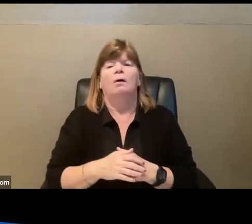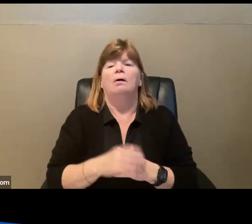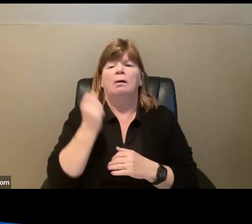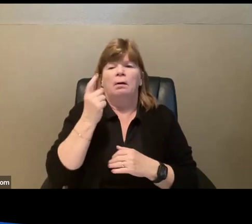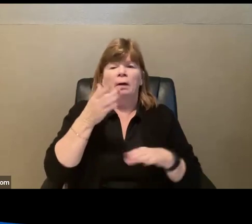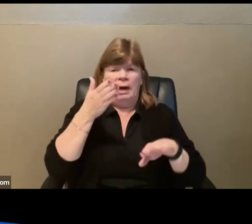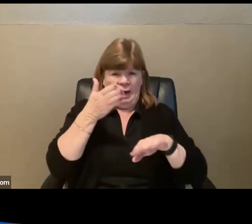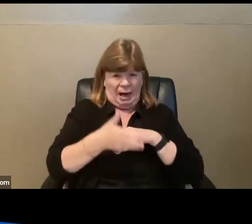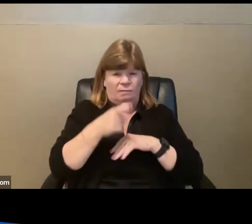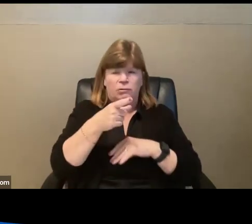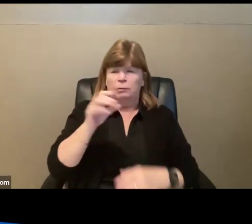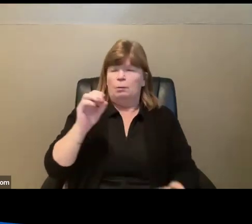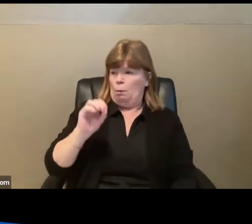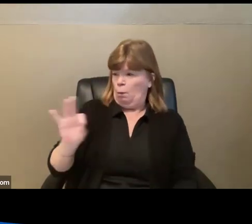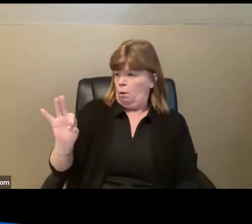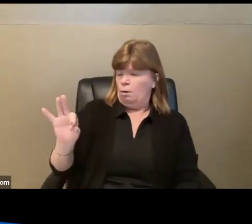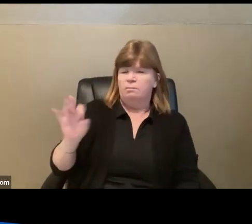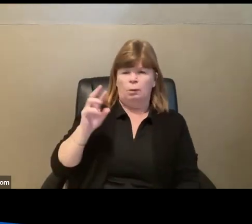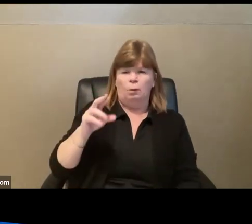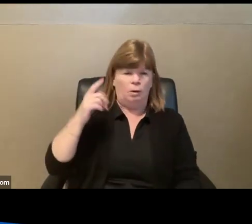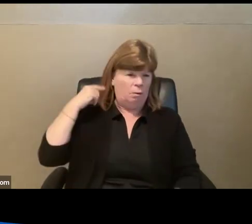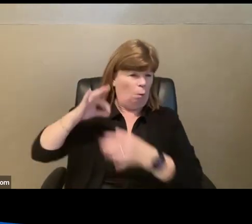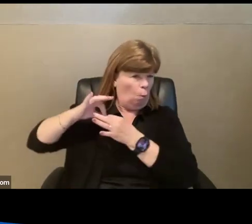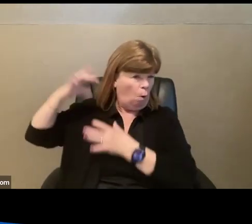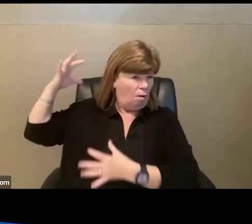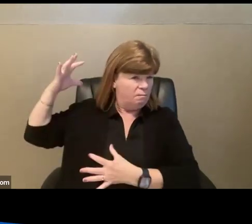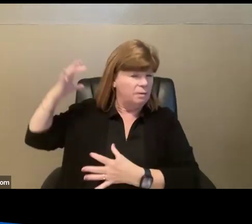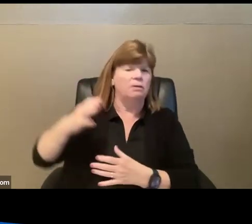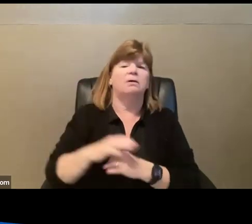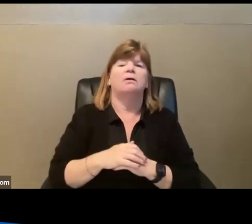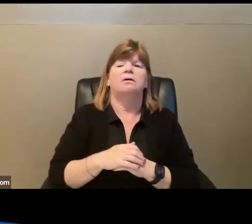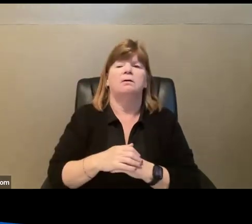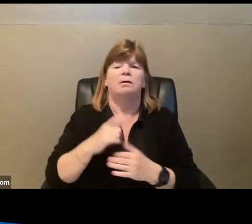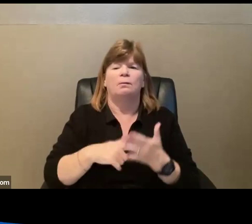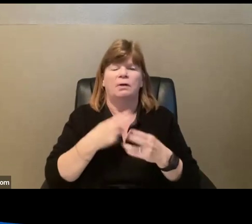lo apagas o cuando te quitas los electrodos, hay lo que llaman un tiempo de resaca.